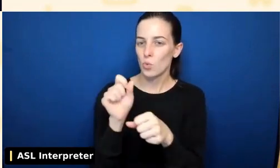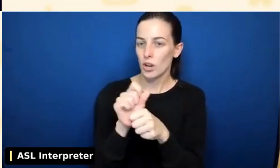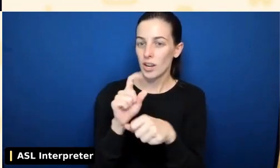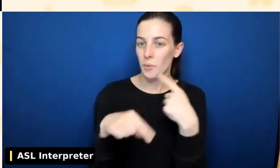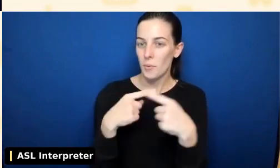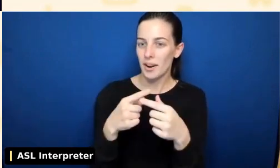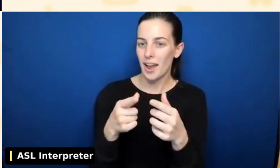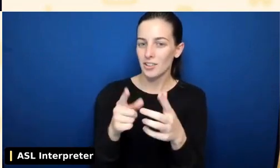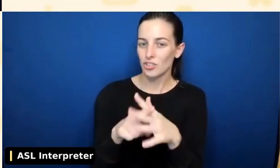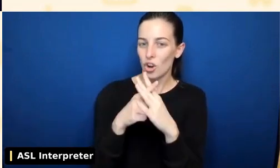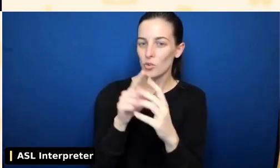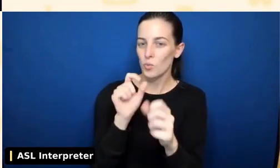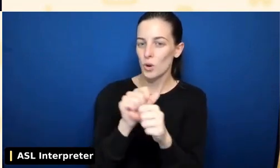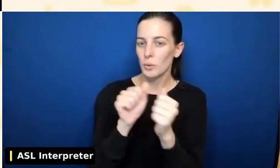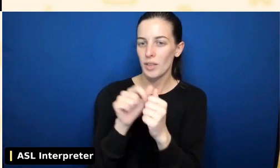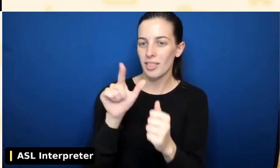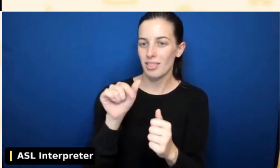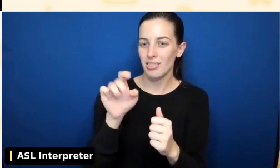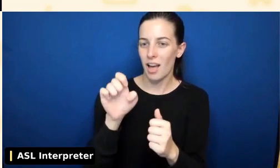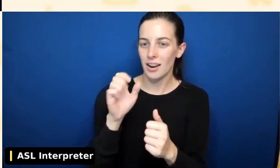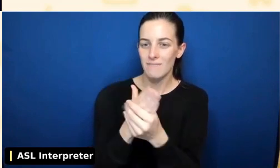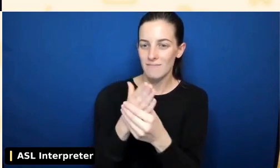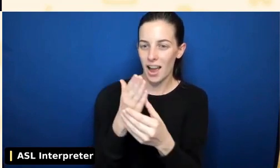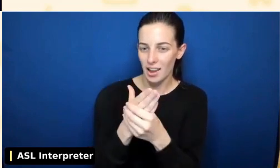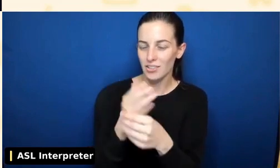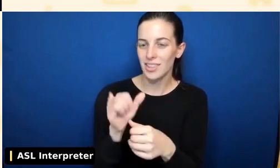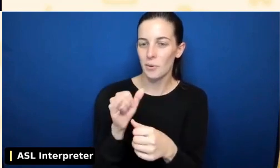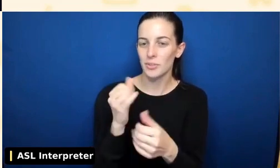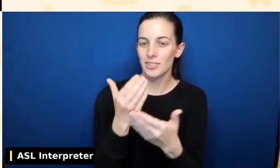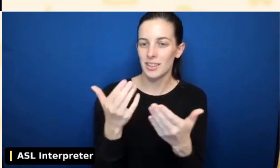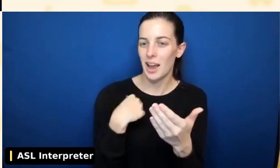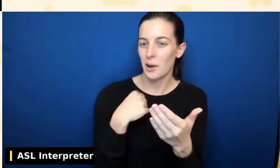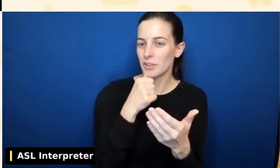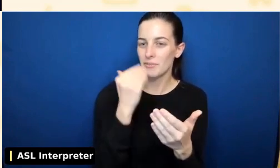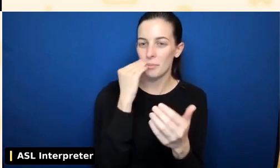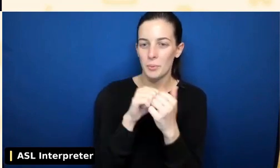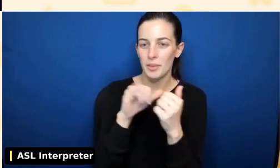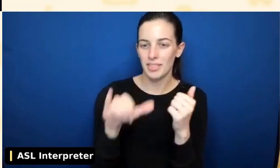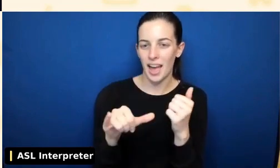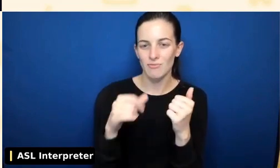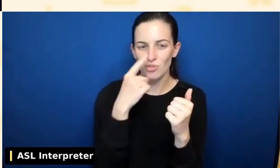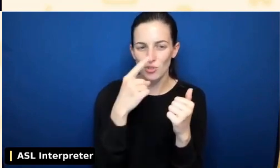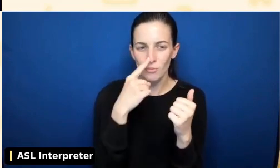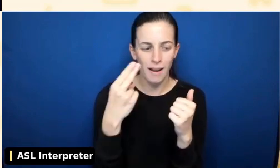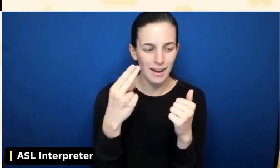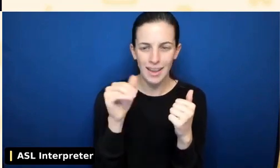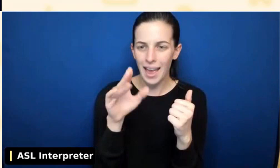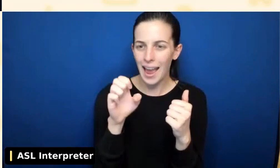Ese fue el primer obstáculo que tuve que superar porque no estaba familiarizado con ello. Es simplemente nuevo y entonces trabajas con eso, ¿verdad?